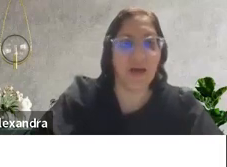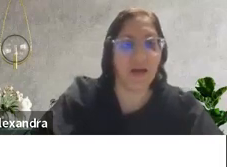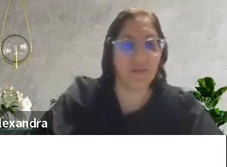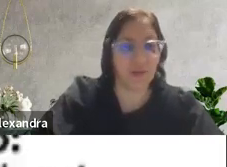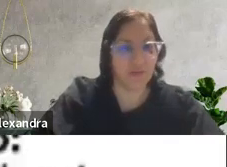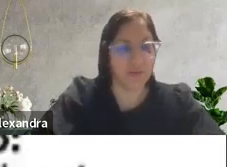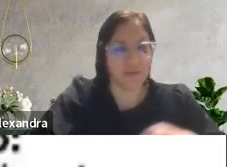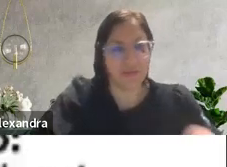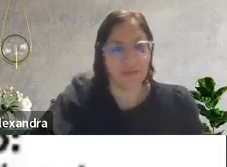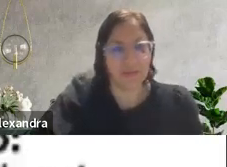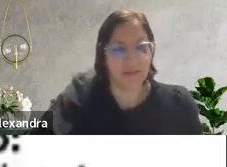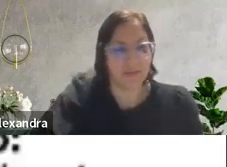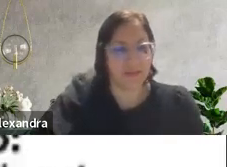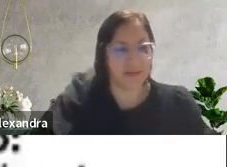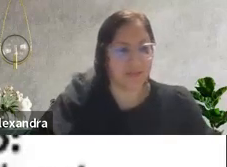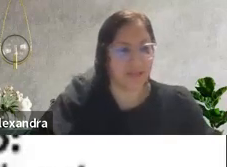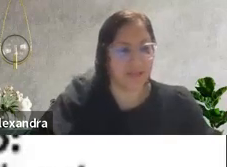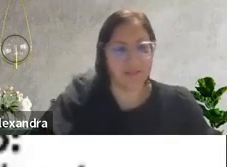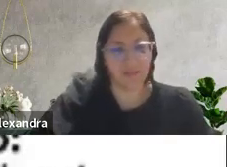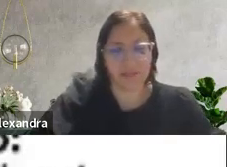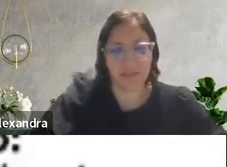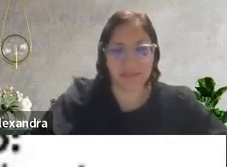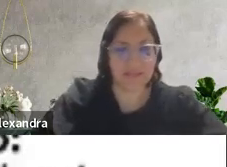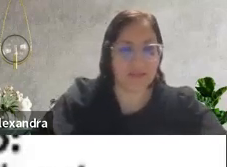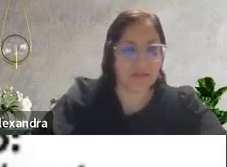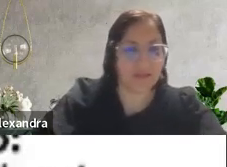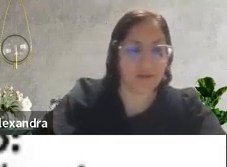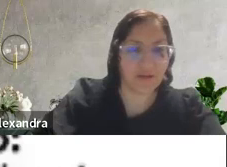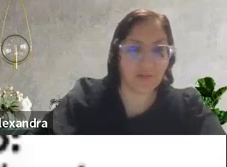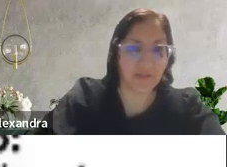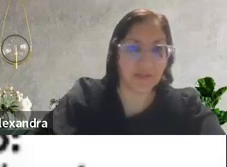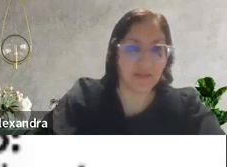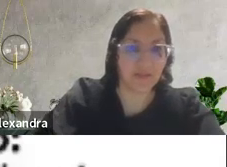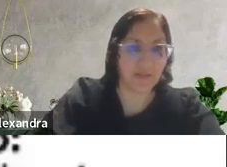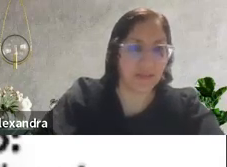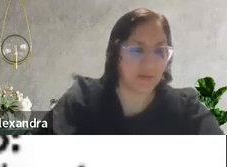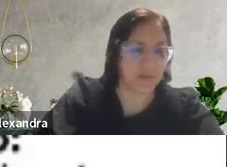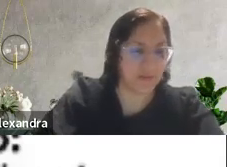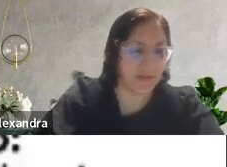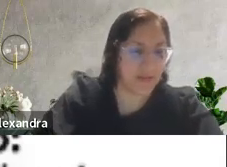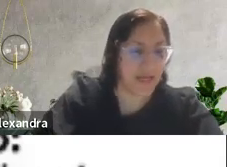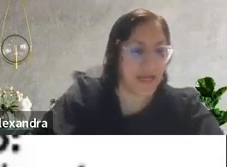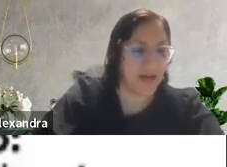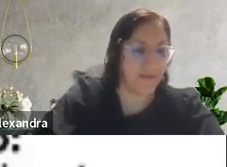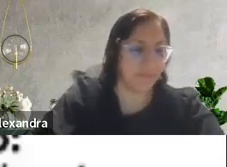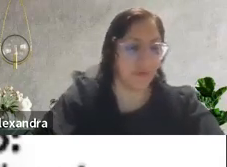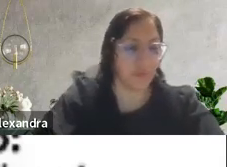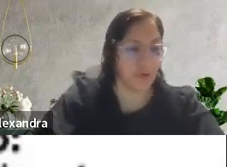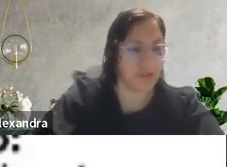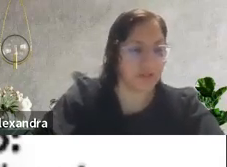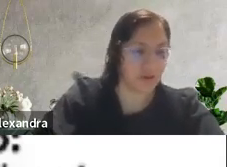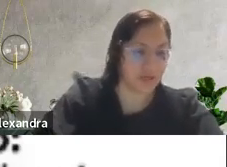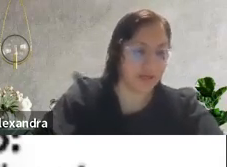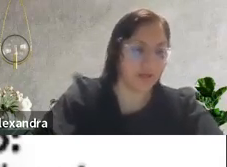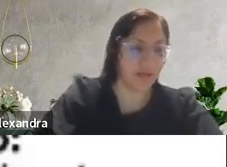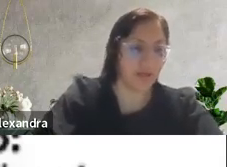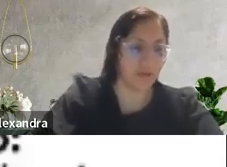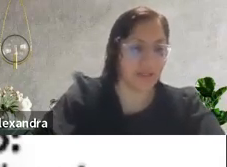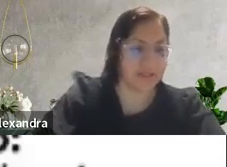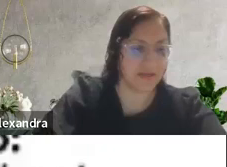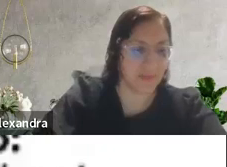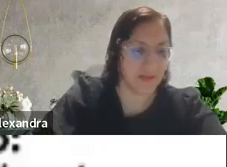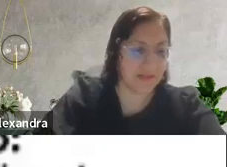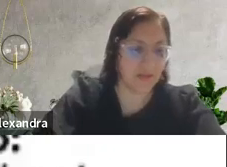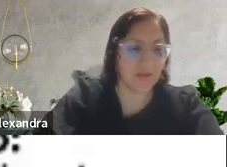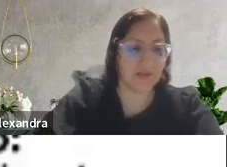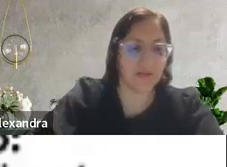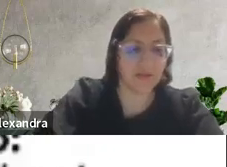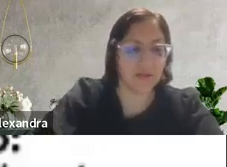Ok. Siguiente? Pues ahora, bueno, vamos a ver el repaso de lo que fue la presentación anterior rápidamente.